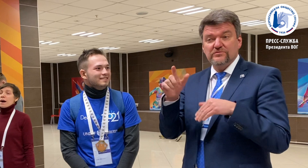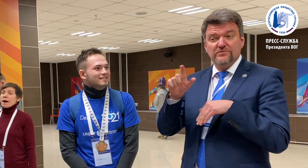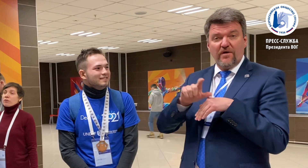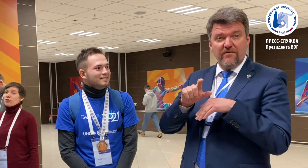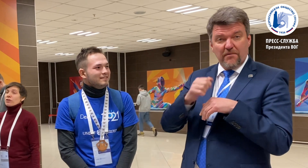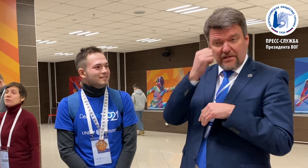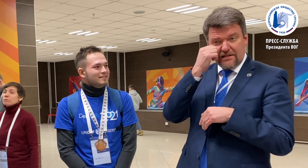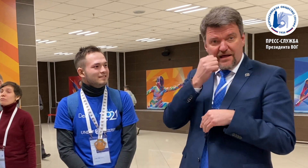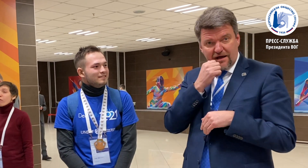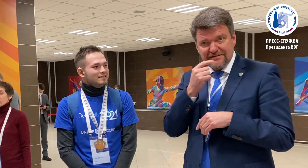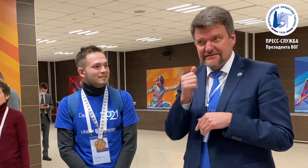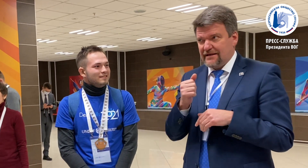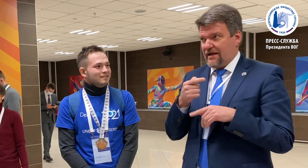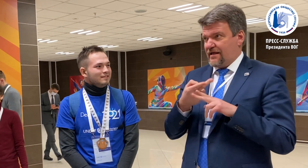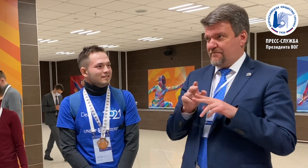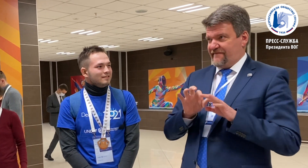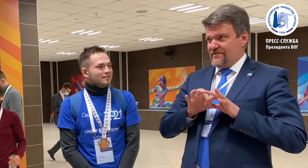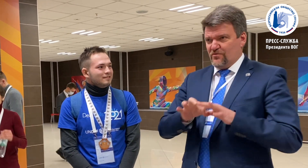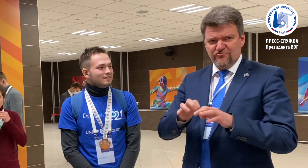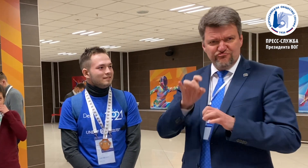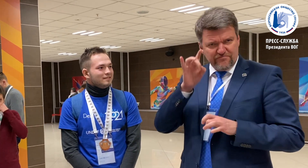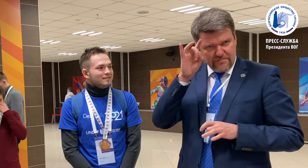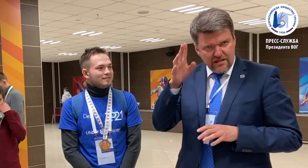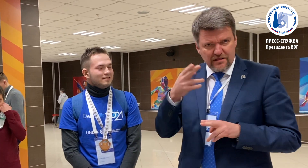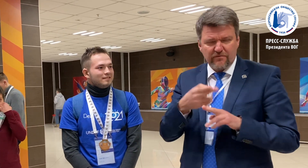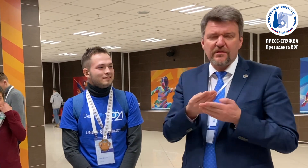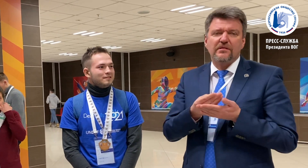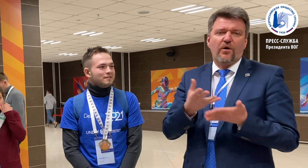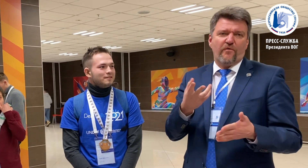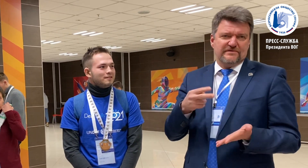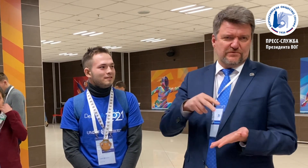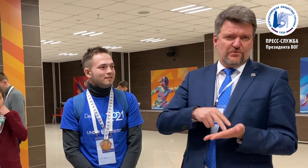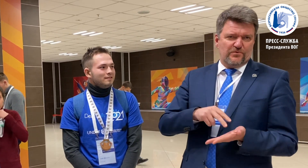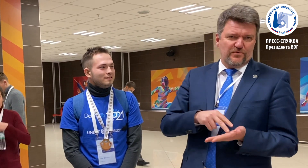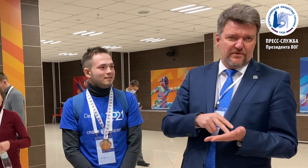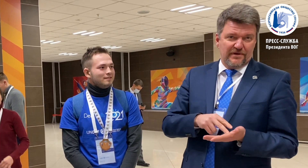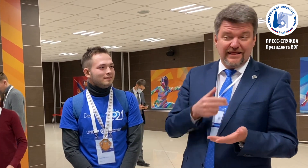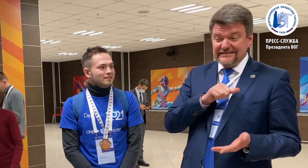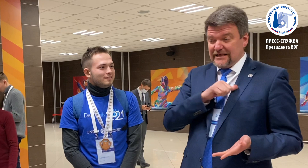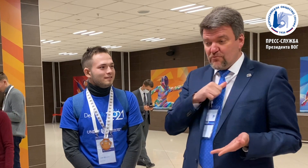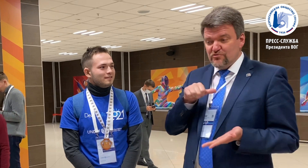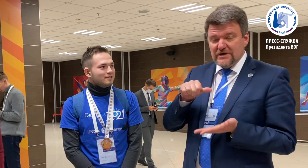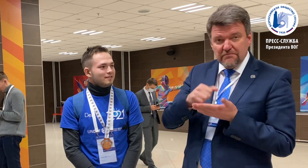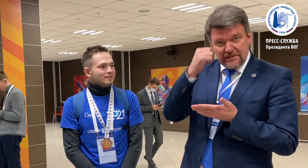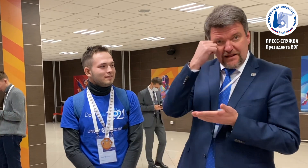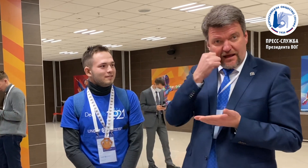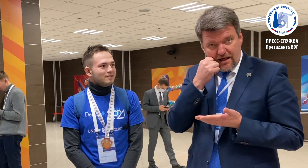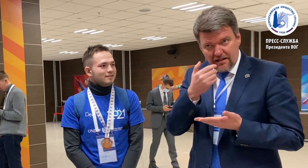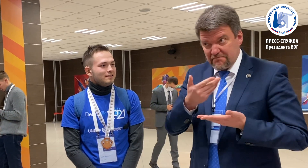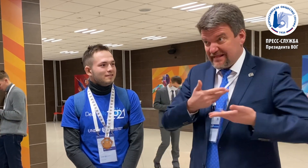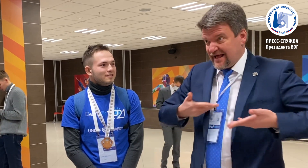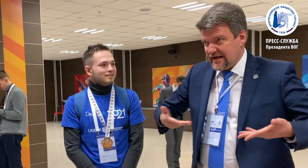Его слова благодарности за этот проведённый чемпионат дорого стоят. Раз участники благодарят нас,